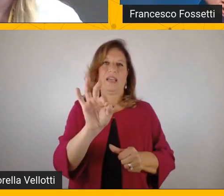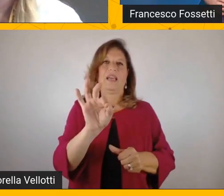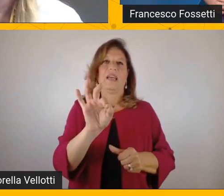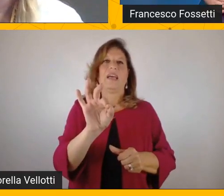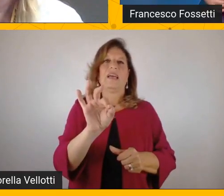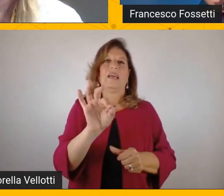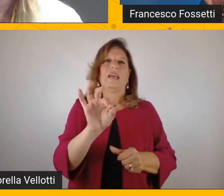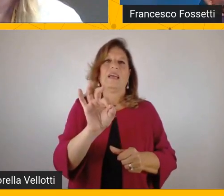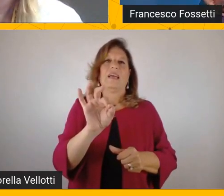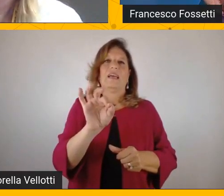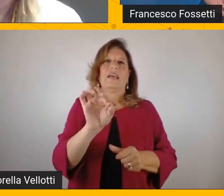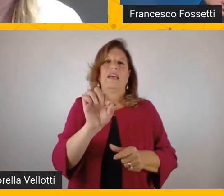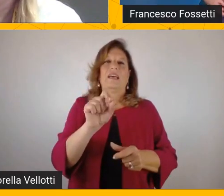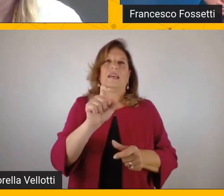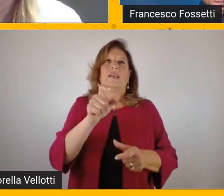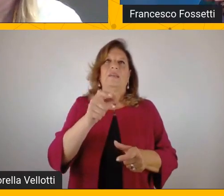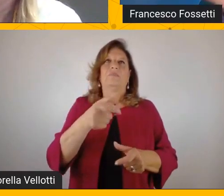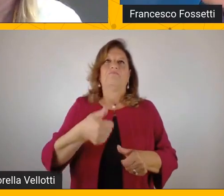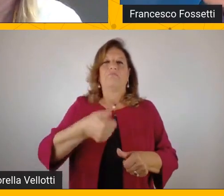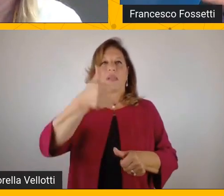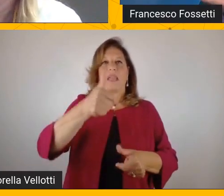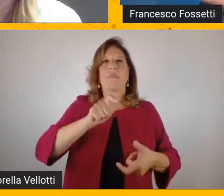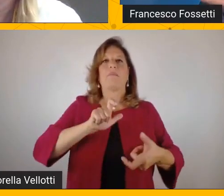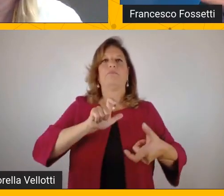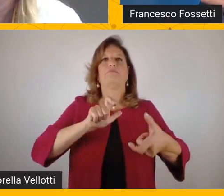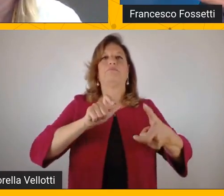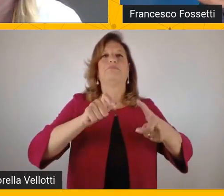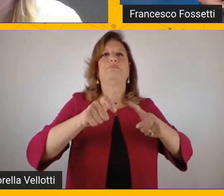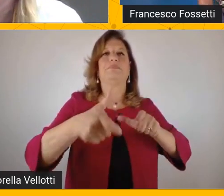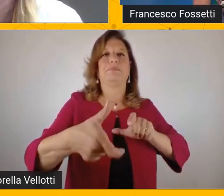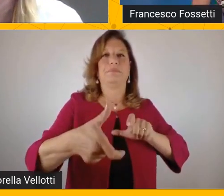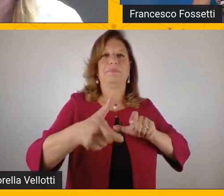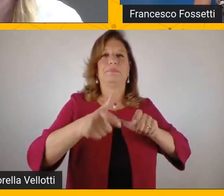della di innescare una